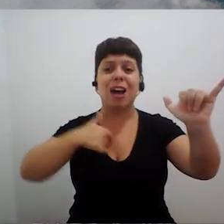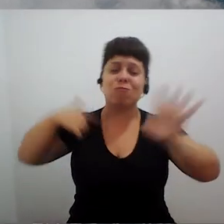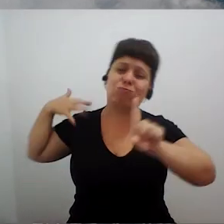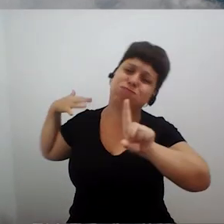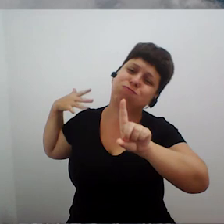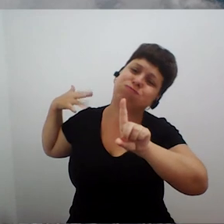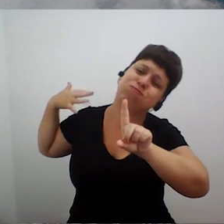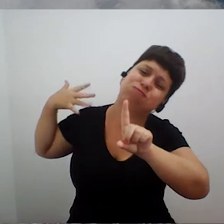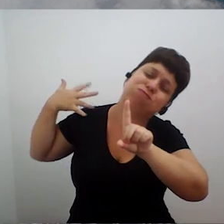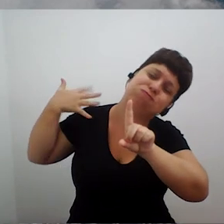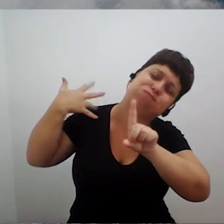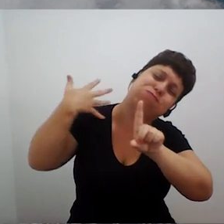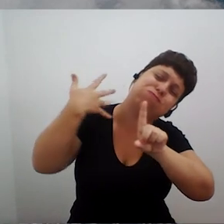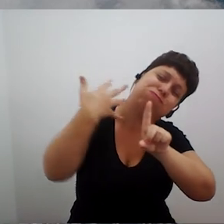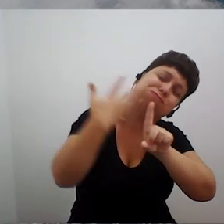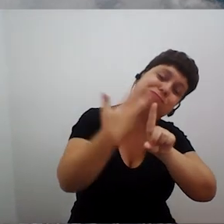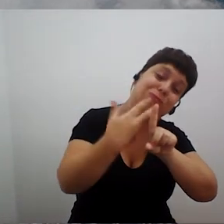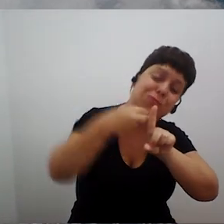Tenho muito pra contar